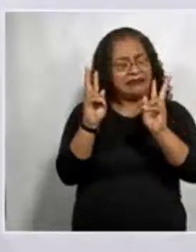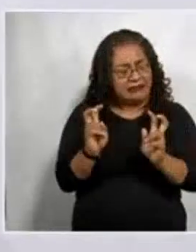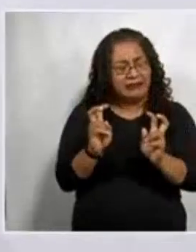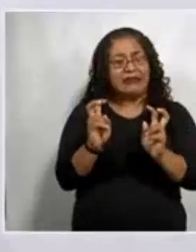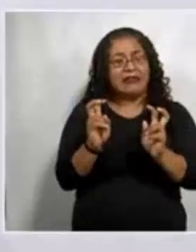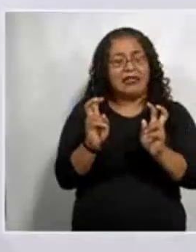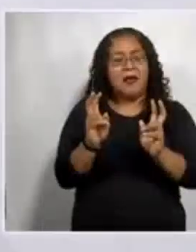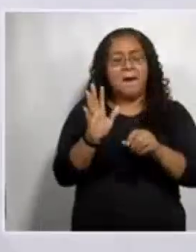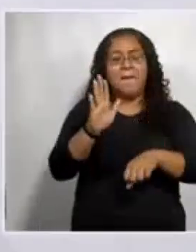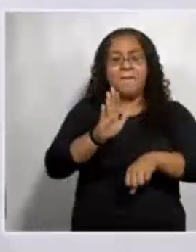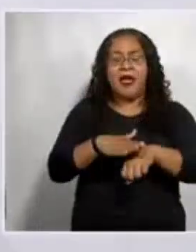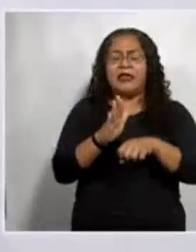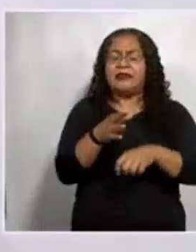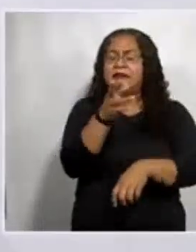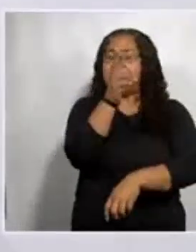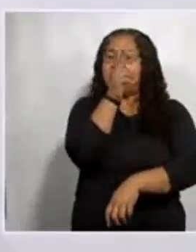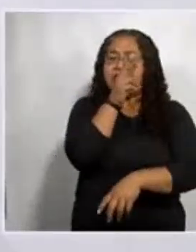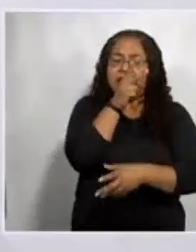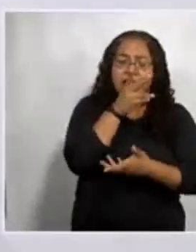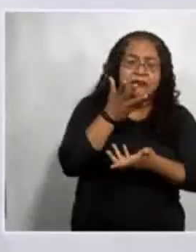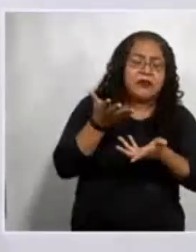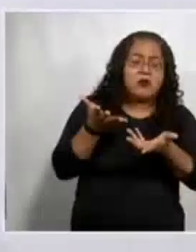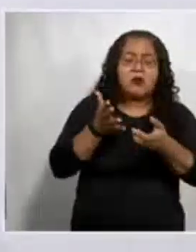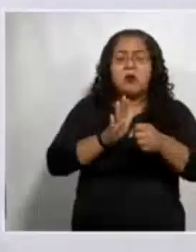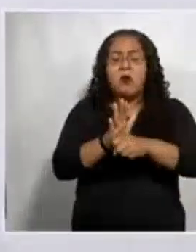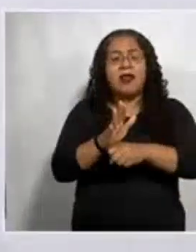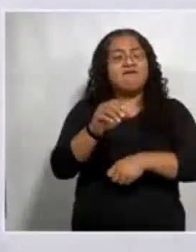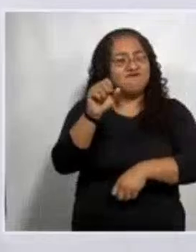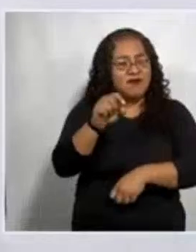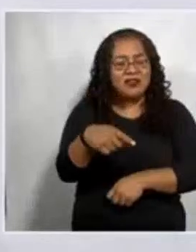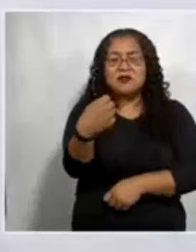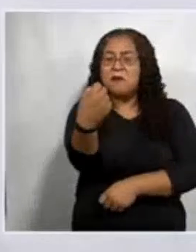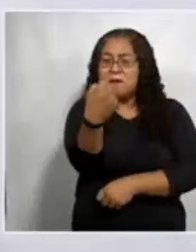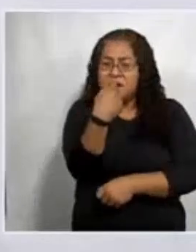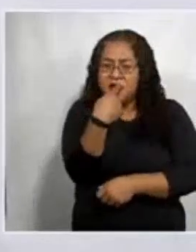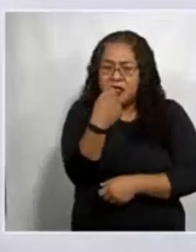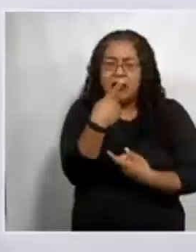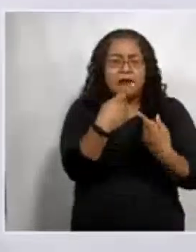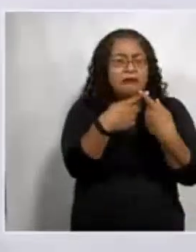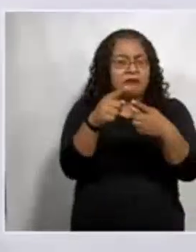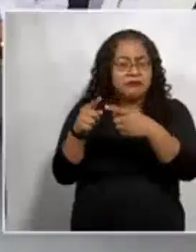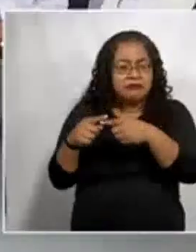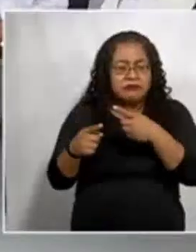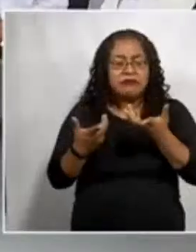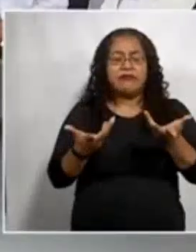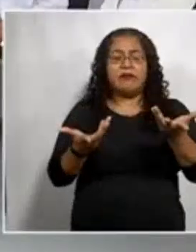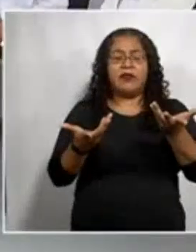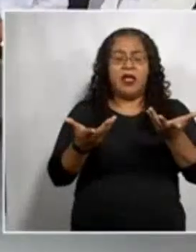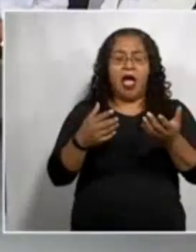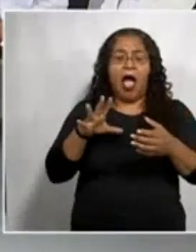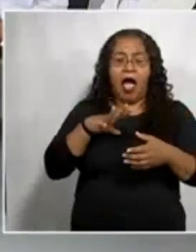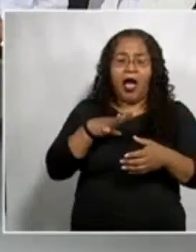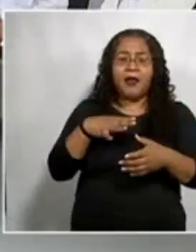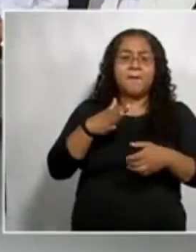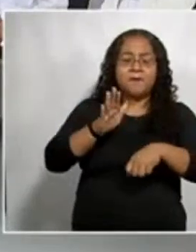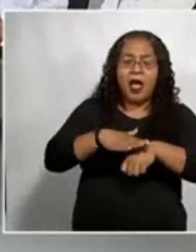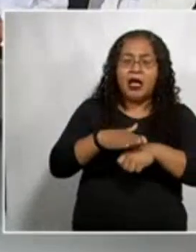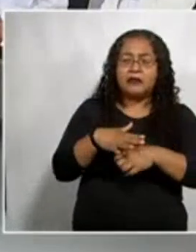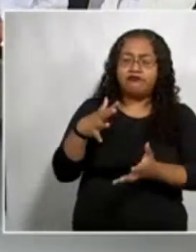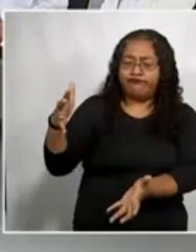duelen a los derechoentes. También poco a poco estamos mejorando el abasto. En estos meses se